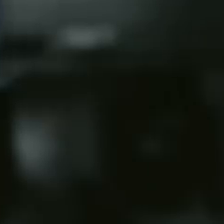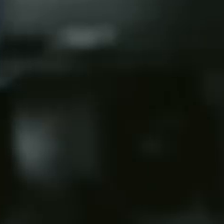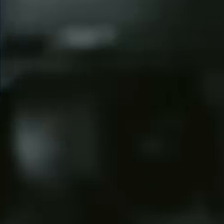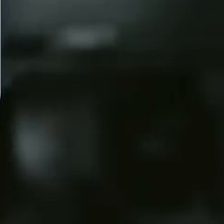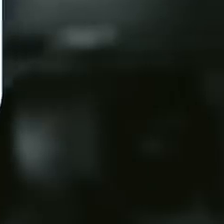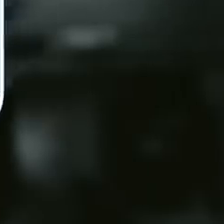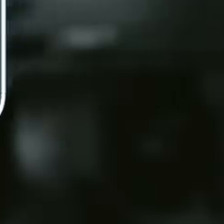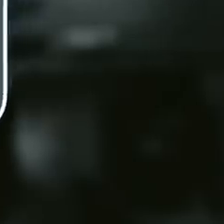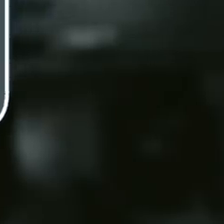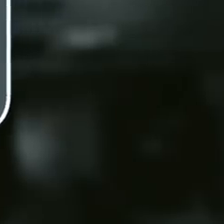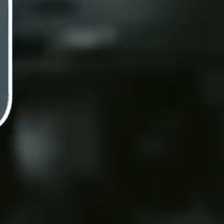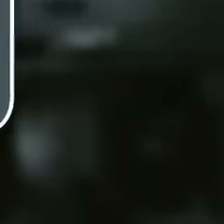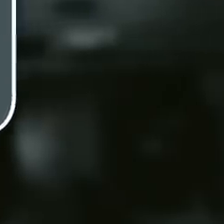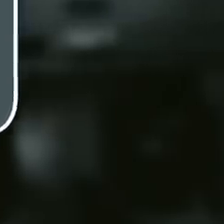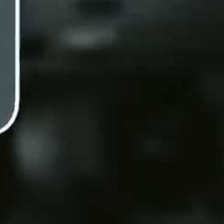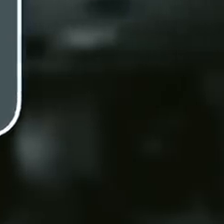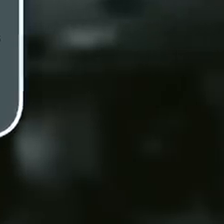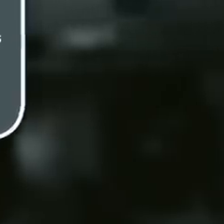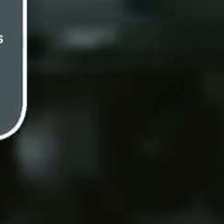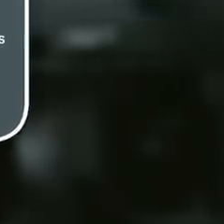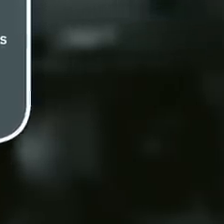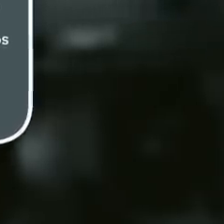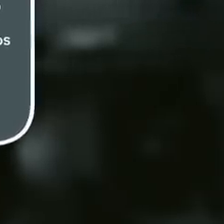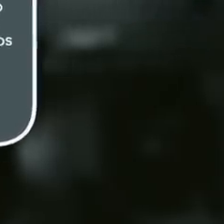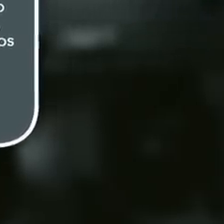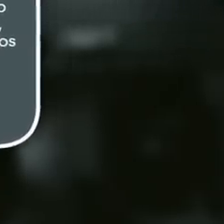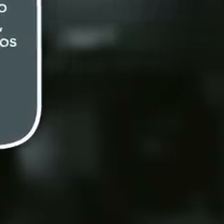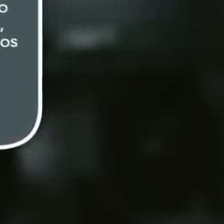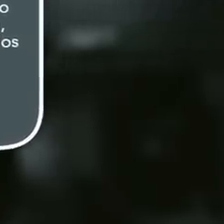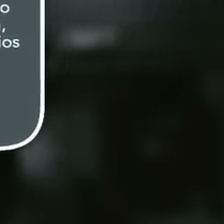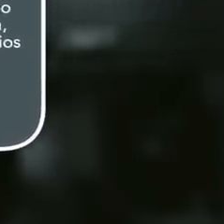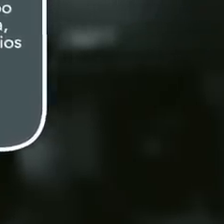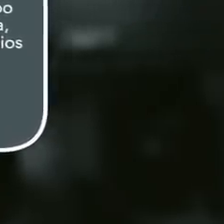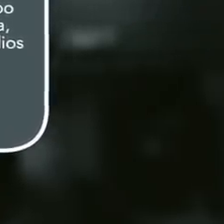de una célula dedicada a la venta de droga extorsión al transporte público homicidios